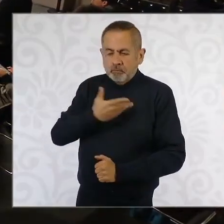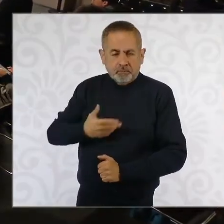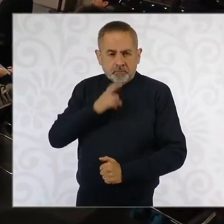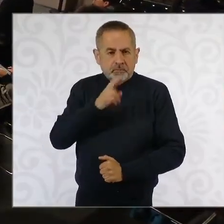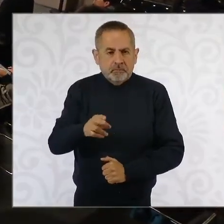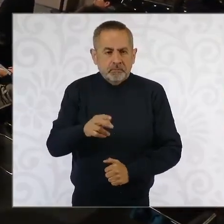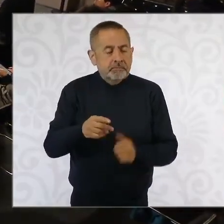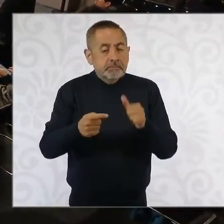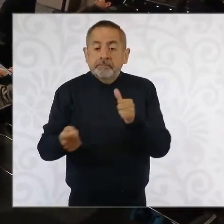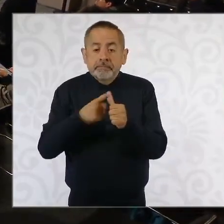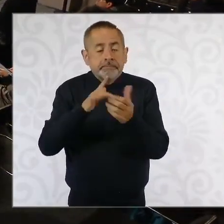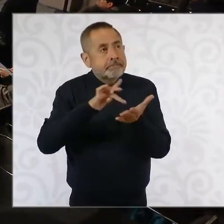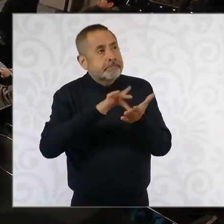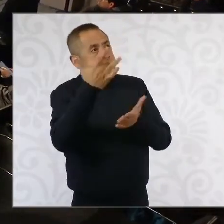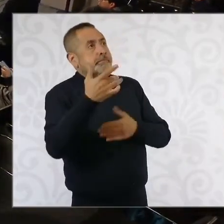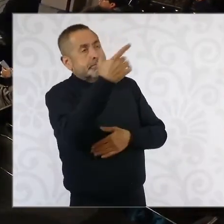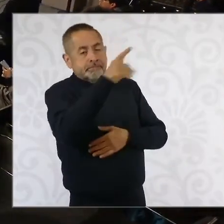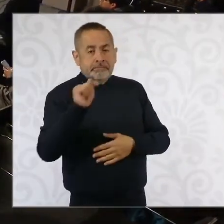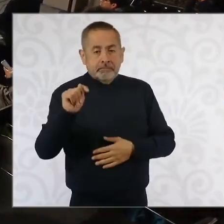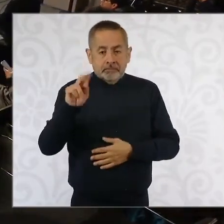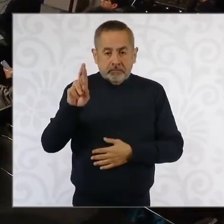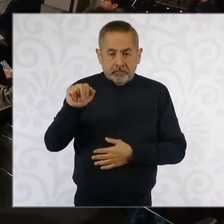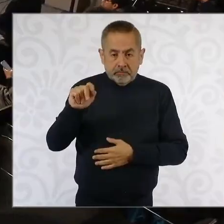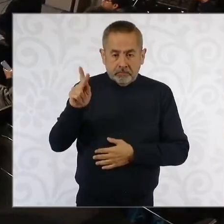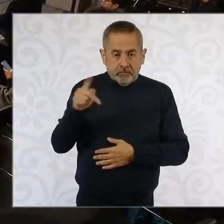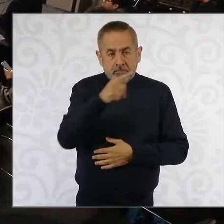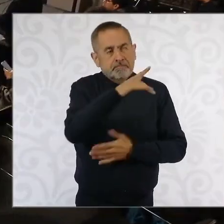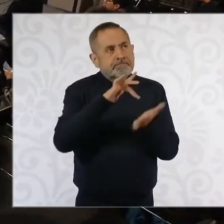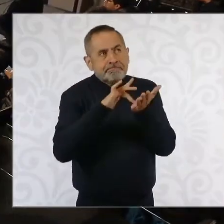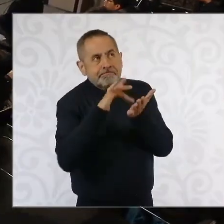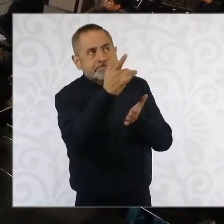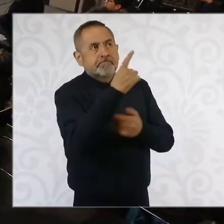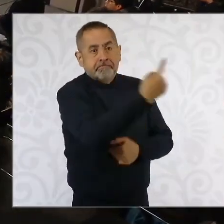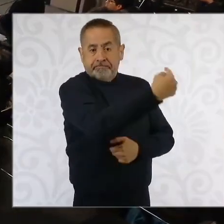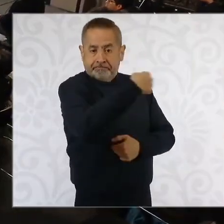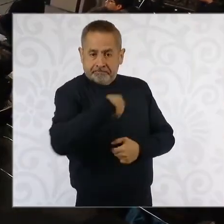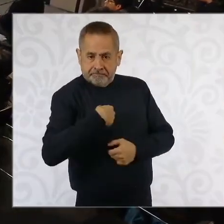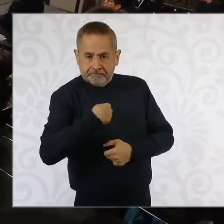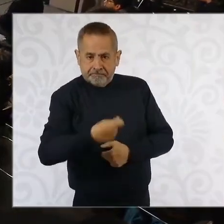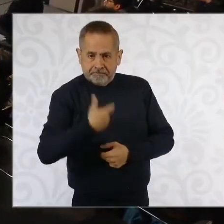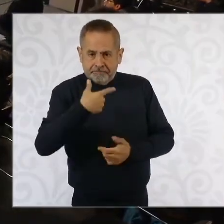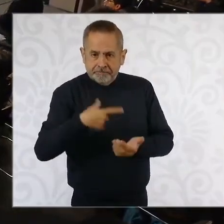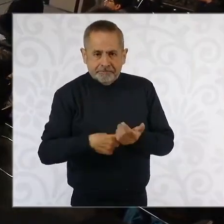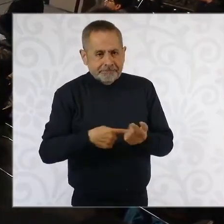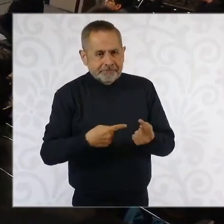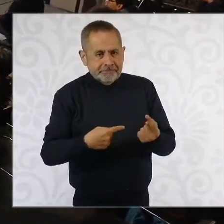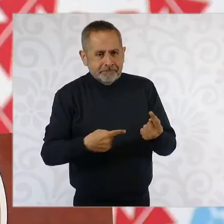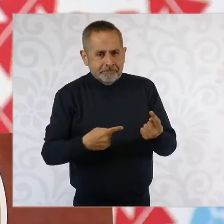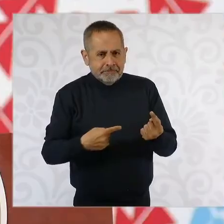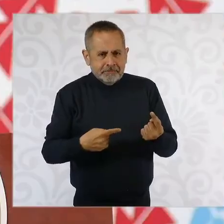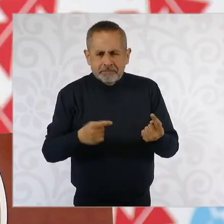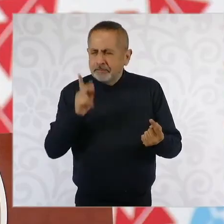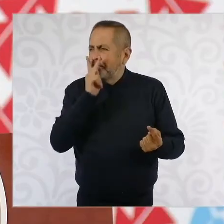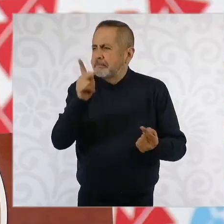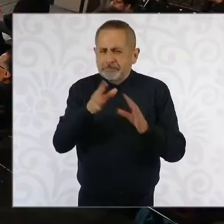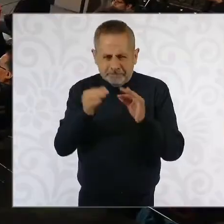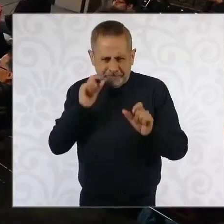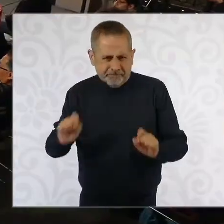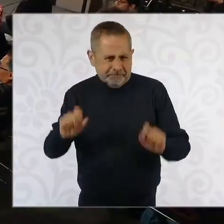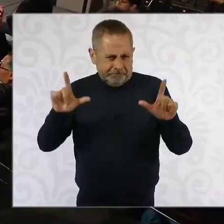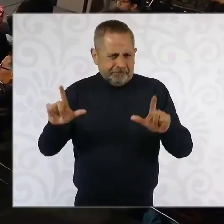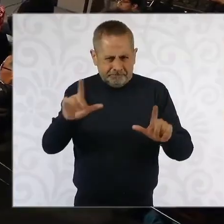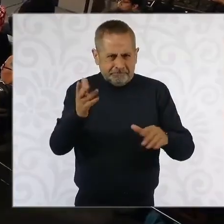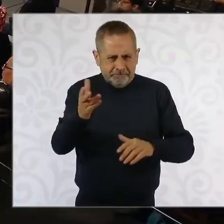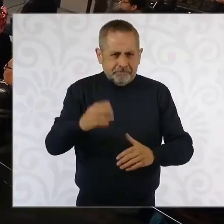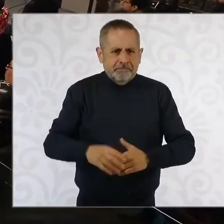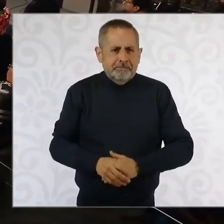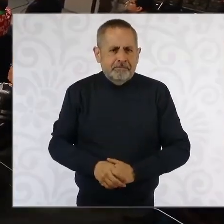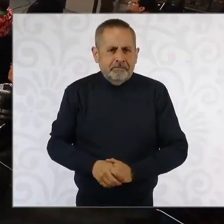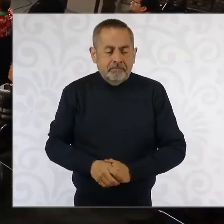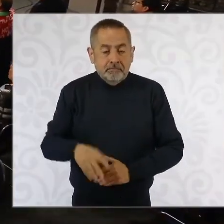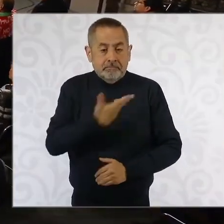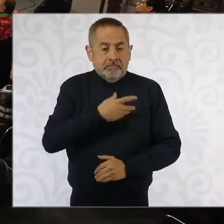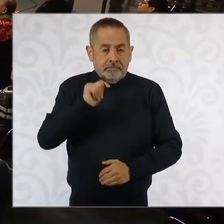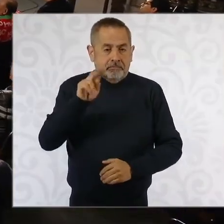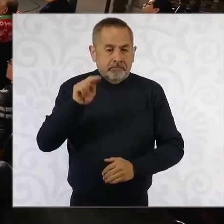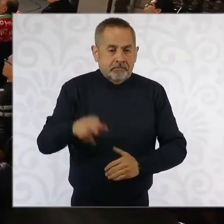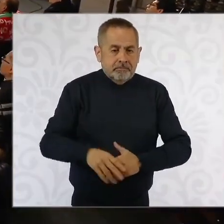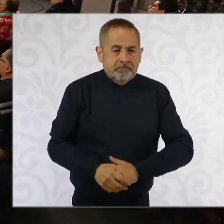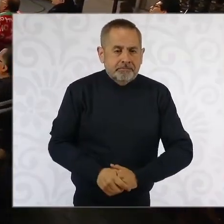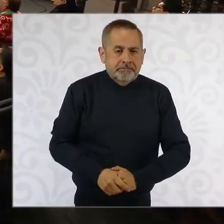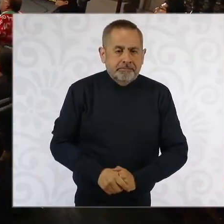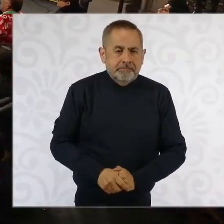mí encantadora a ver si está por ahí el presidente Trump